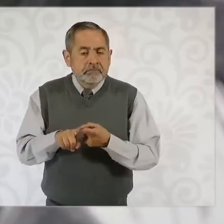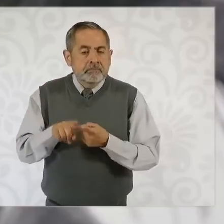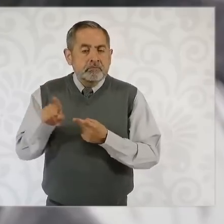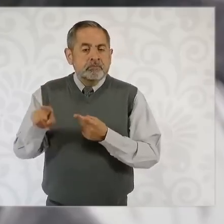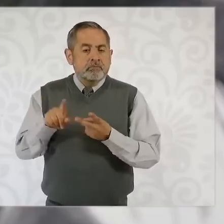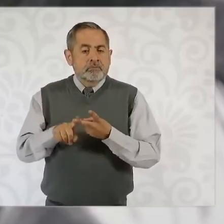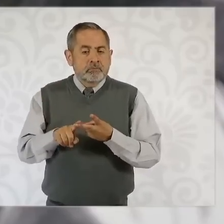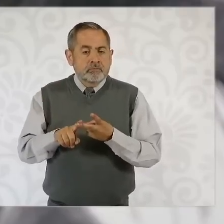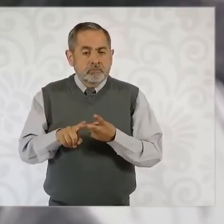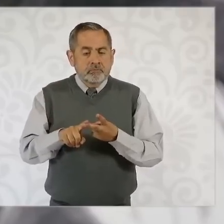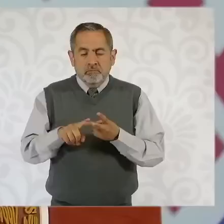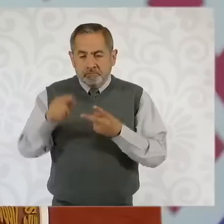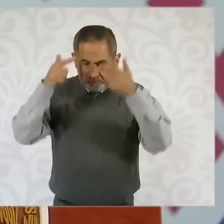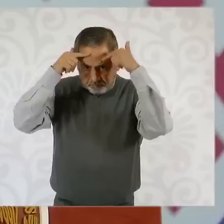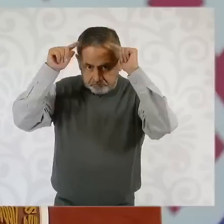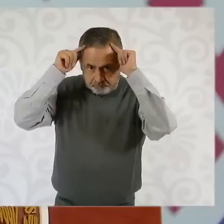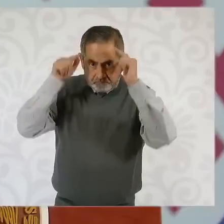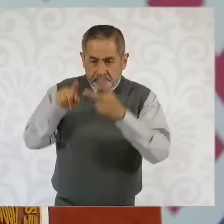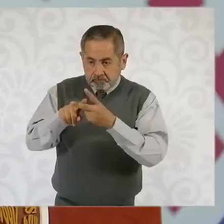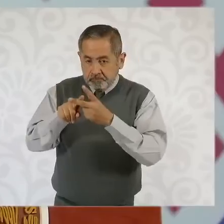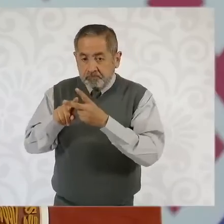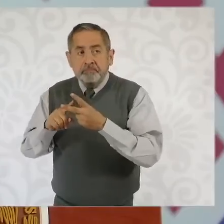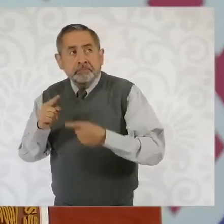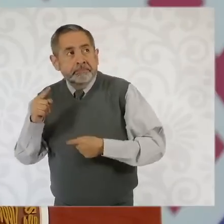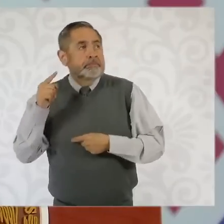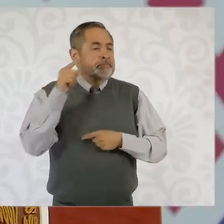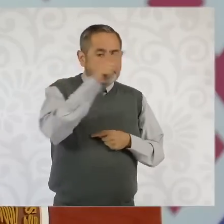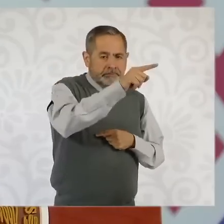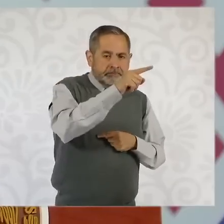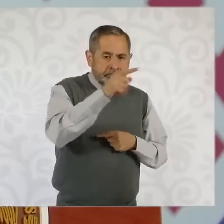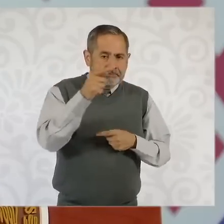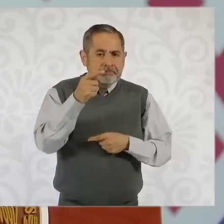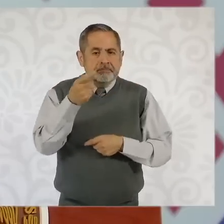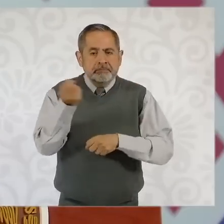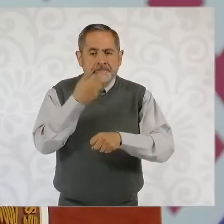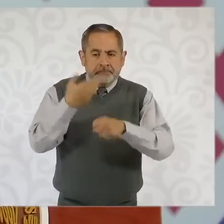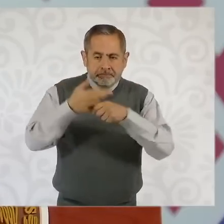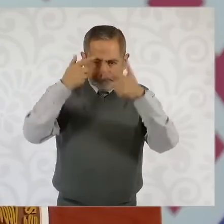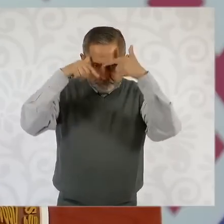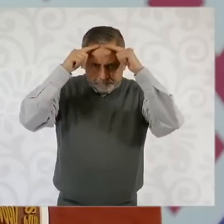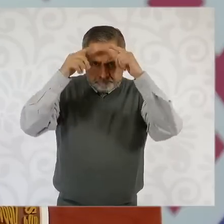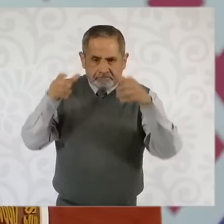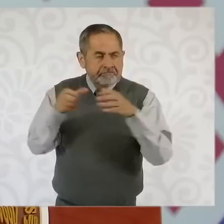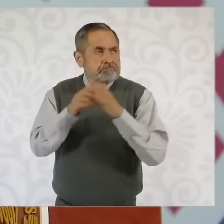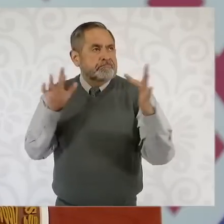y los marinos con la secretaría de la Marina y la secretaría de la defensa nacional e también